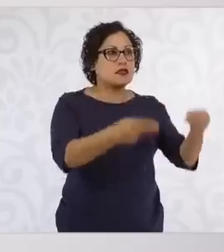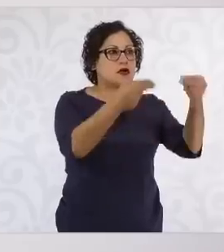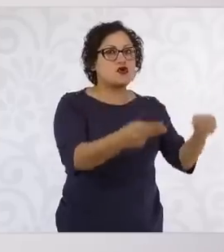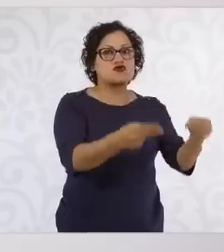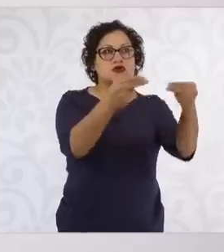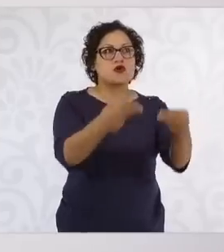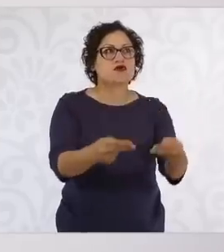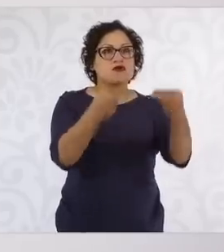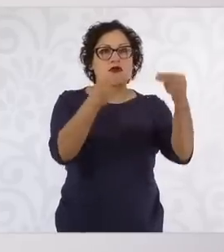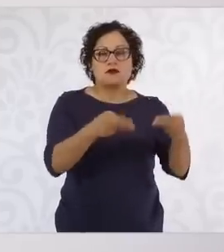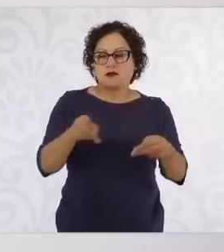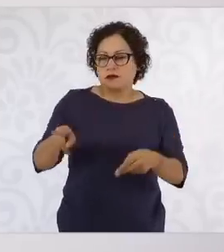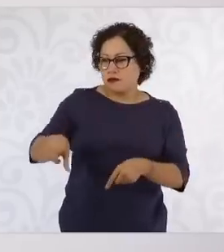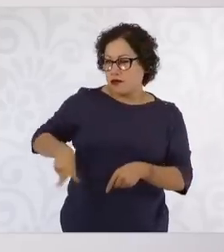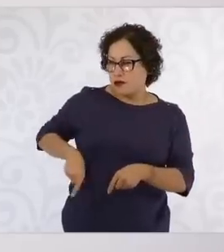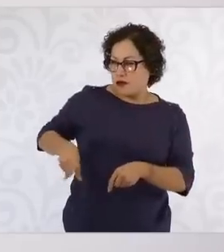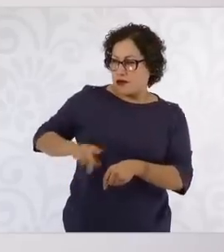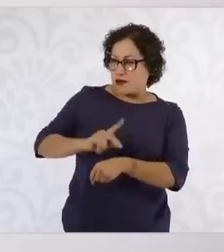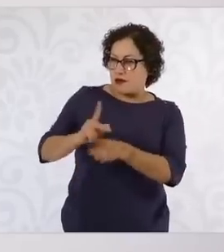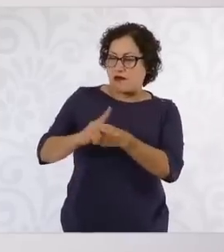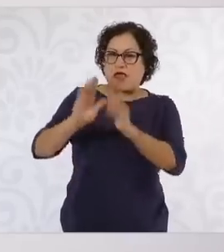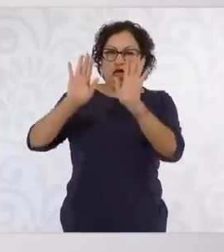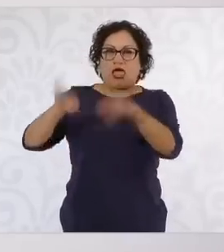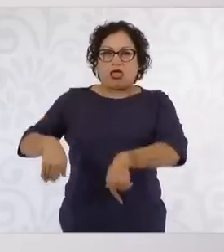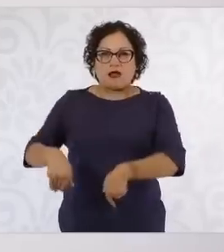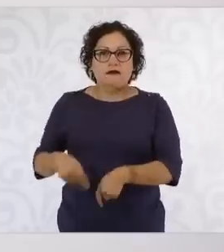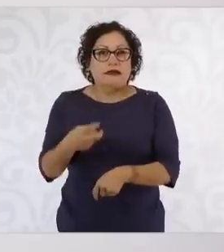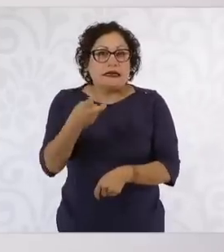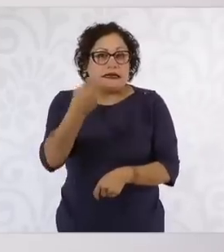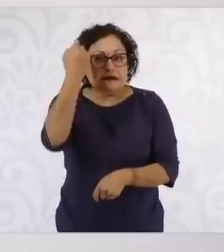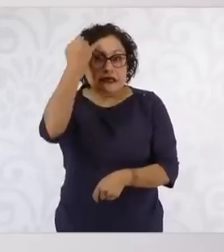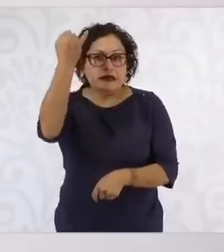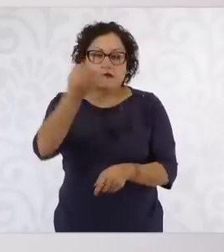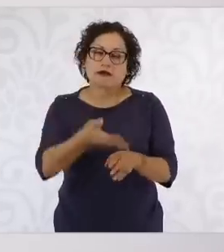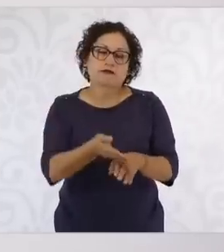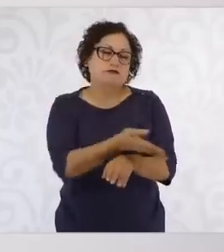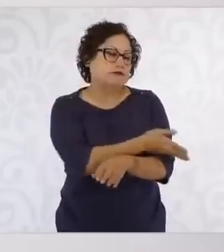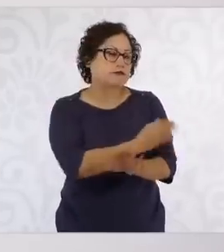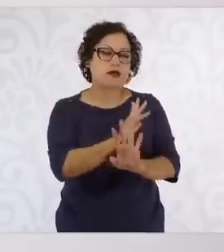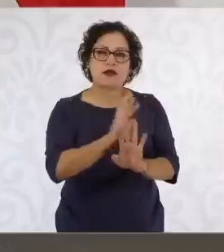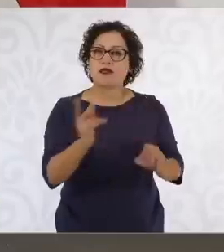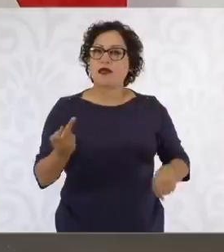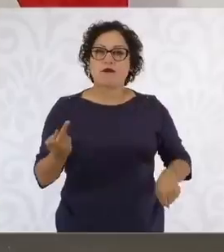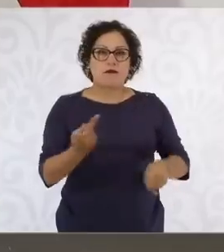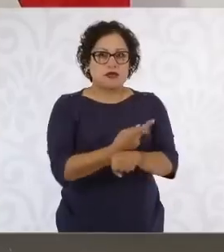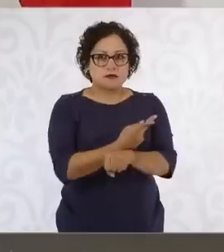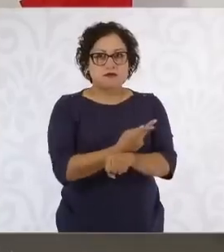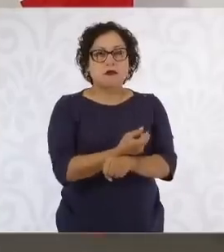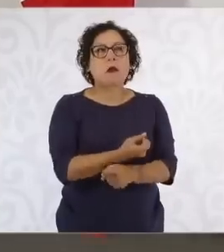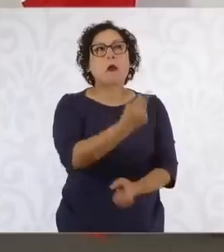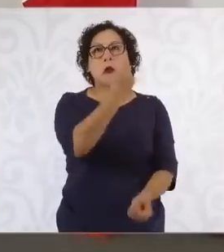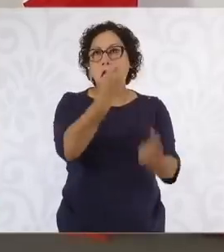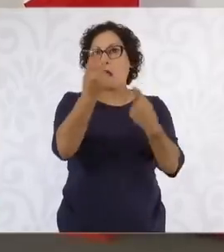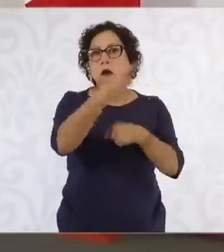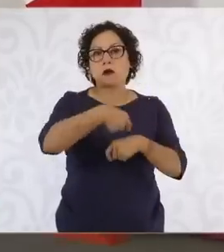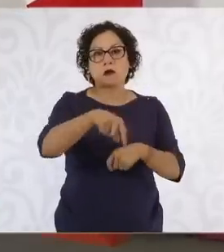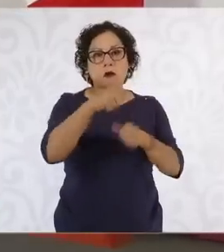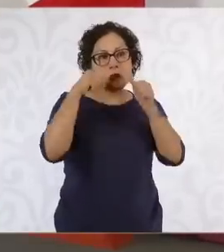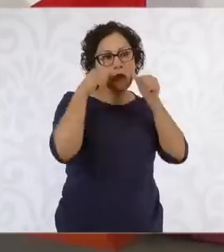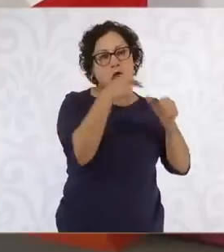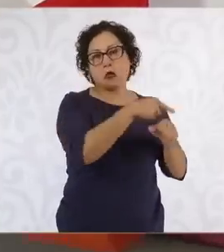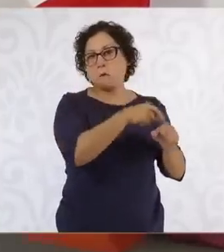atrás Aunque todavía algunos lo defiendan esta idea de que la educación no era para